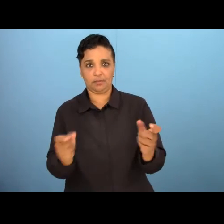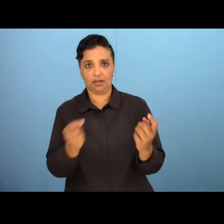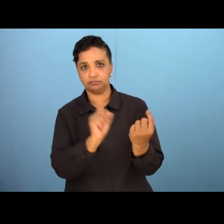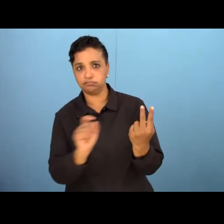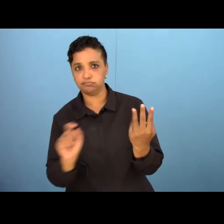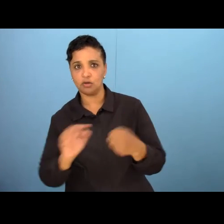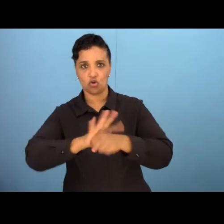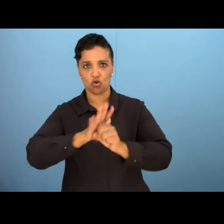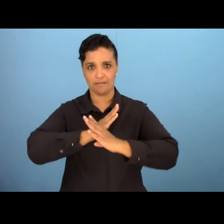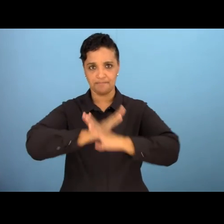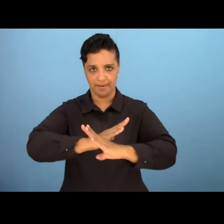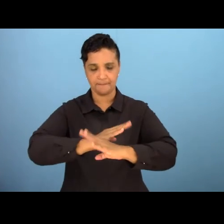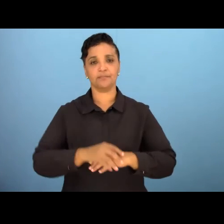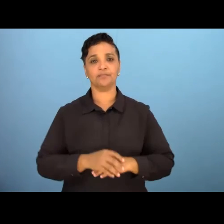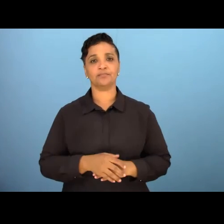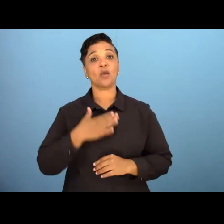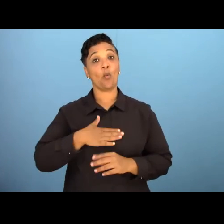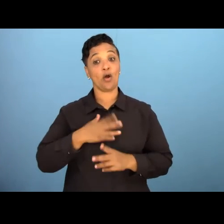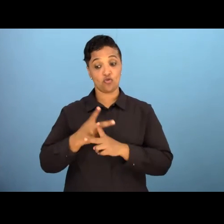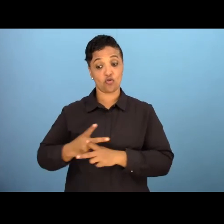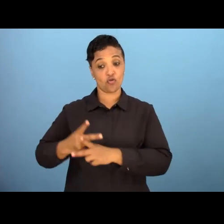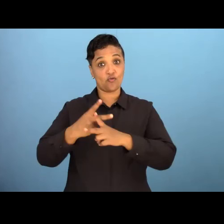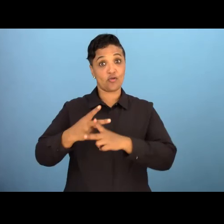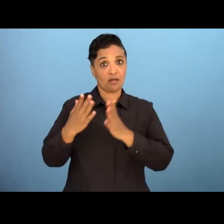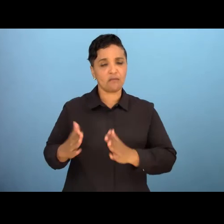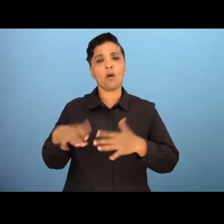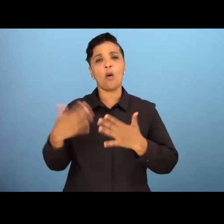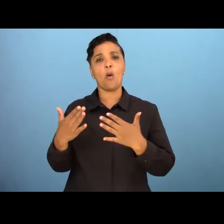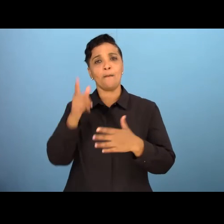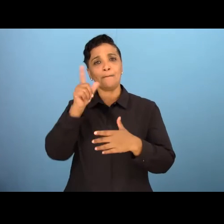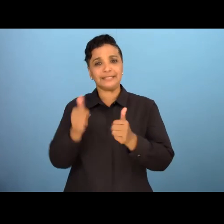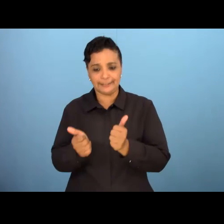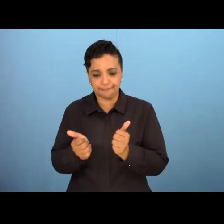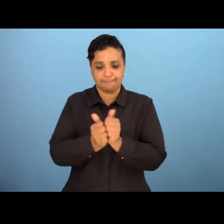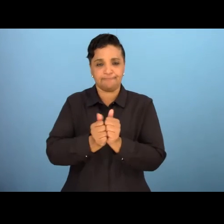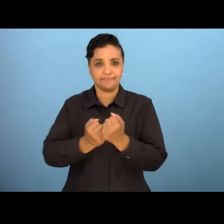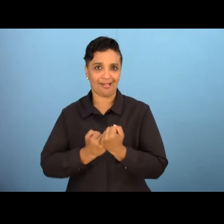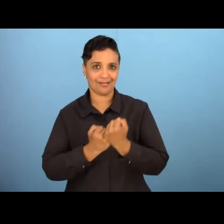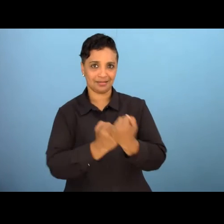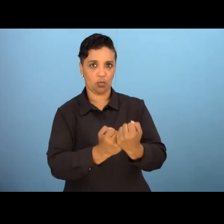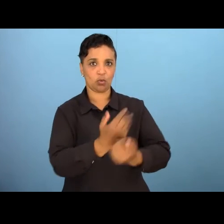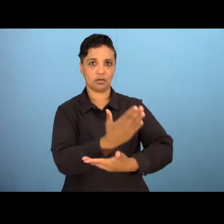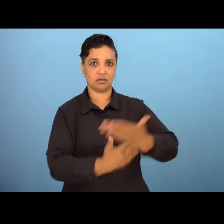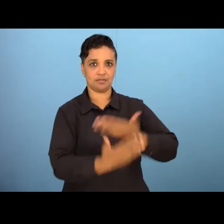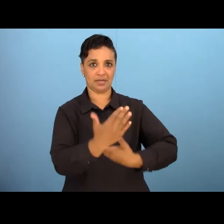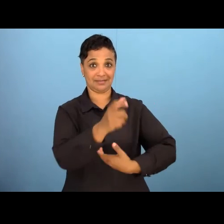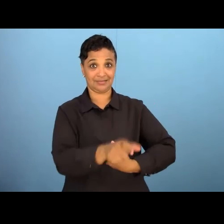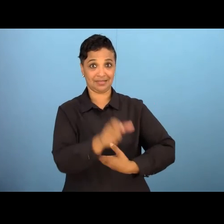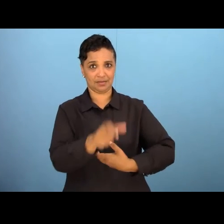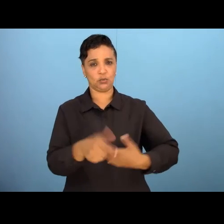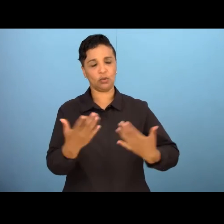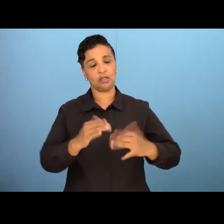querían la extracción del gobierno y también en el programa de vacunación querían